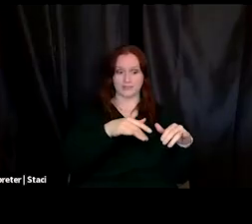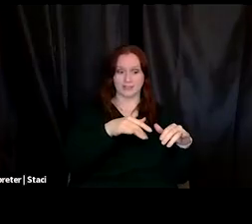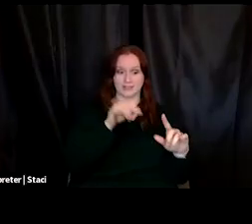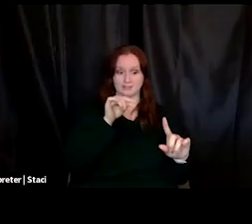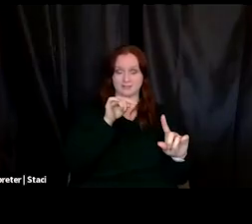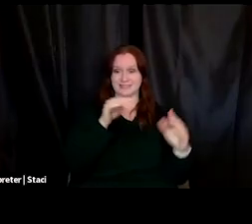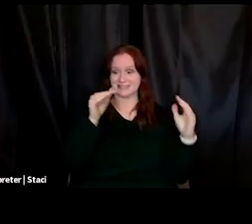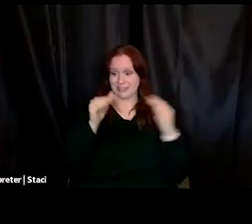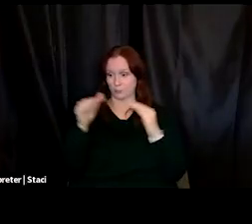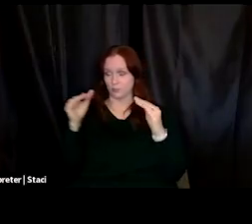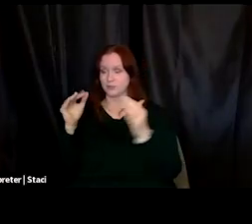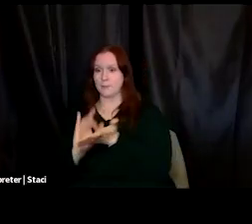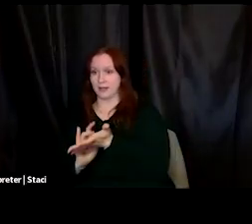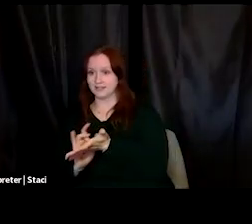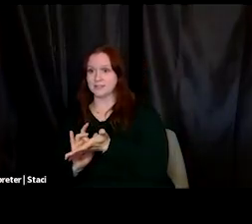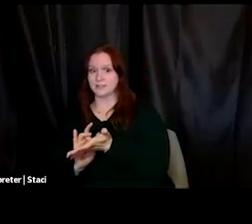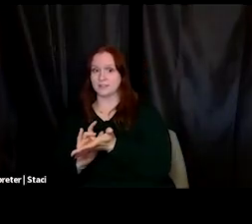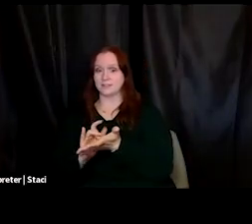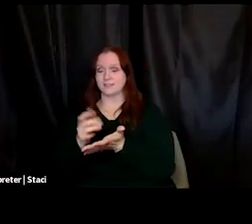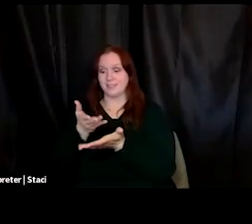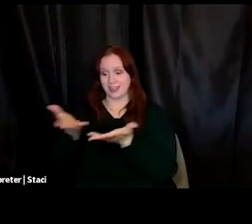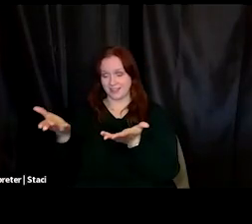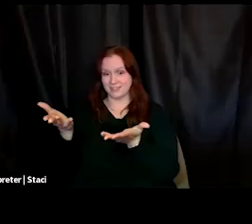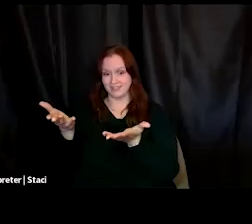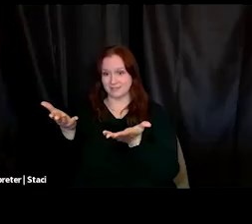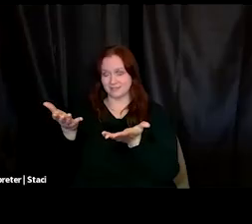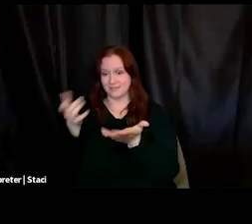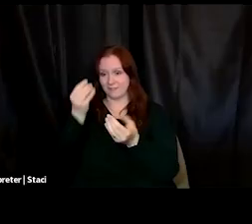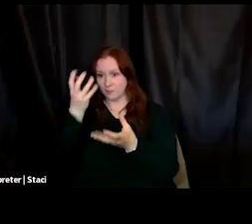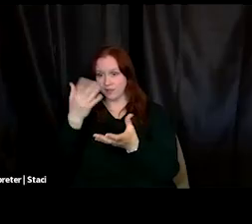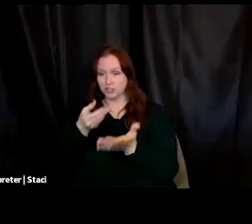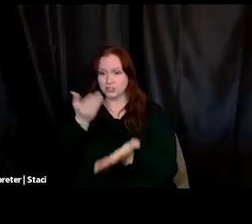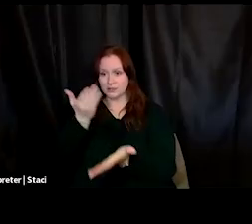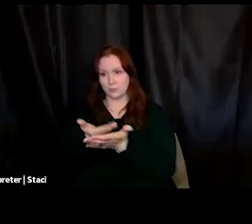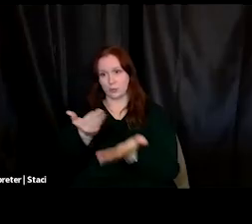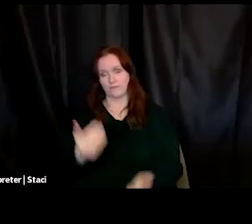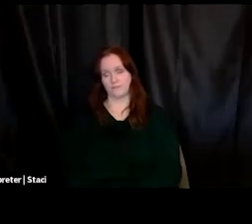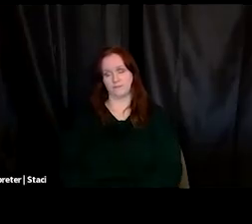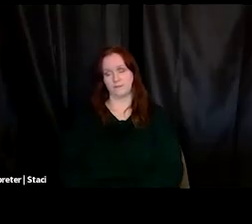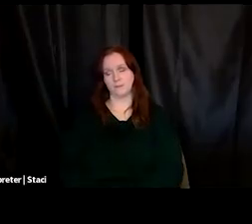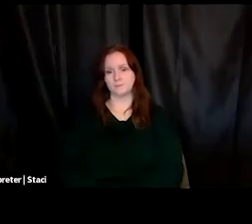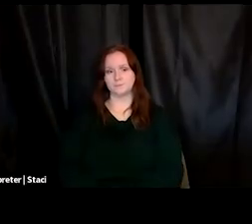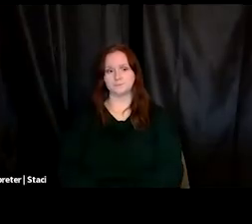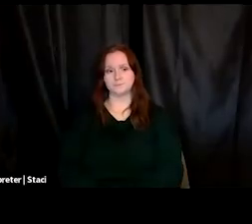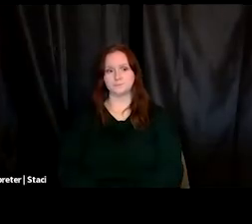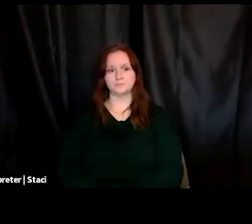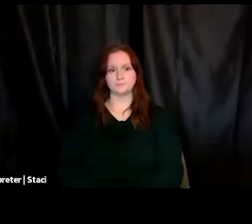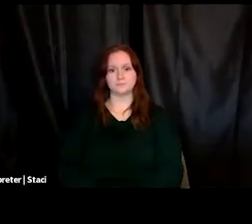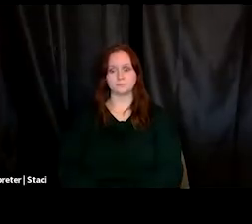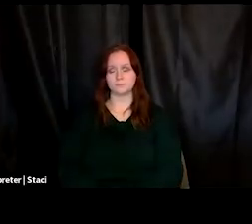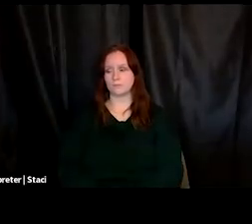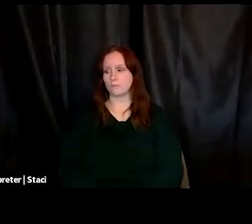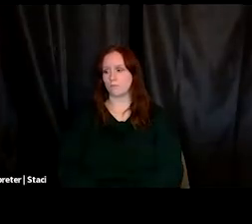Kristin, ¿quieres abordar esto un poco? Claro, creo que la respuesta que tenemos es...